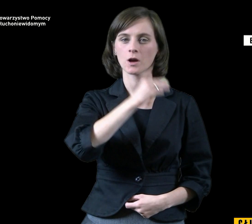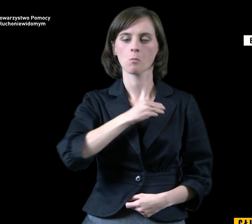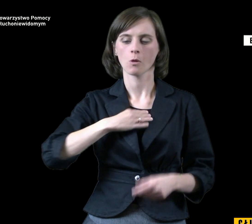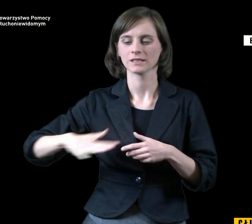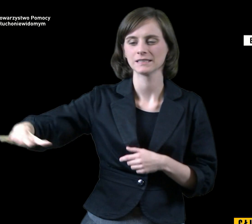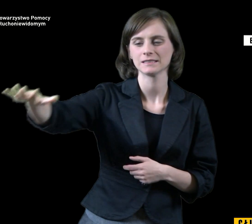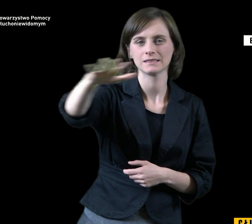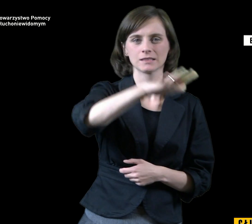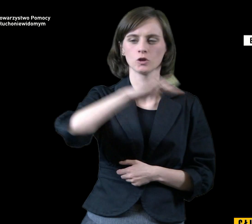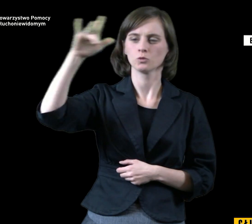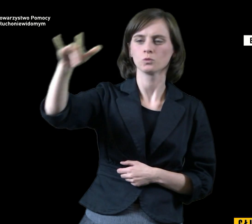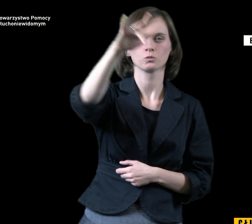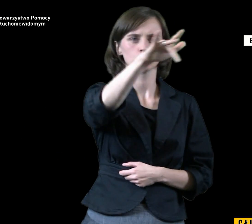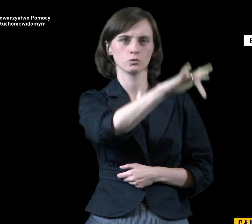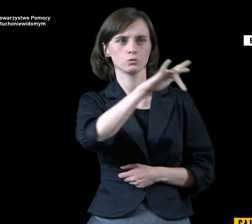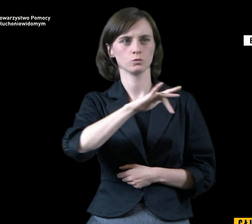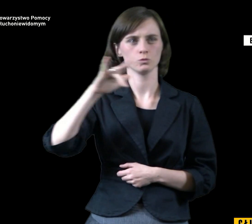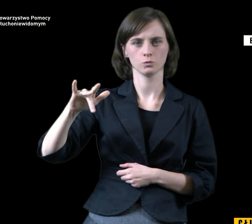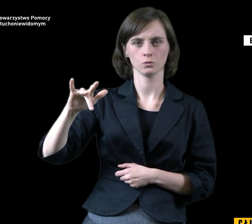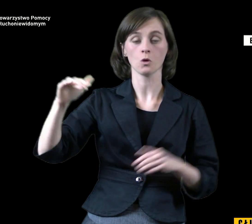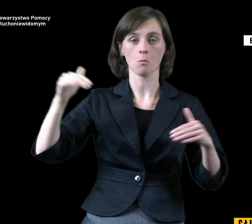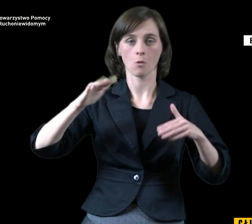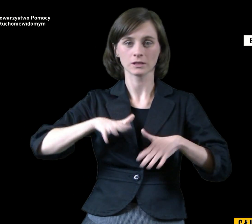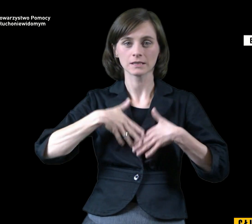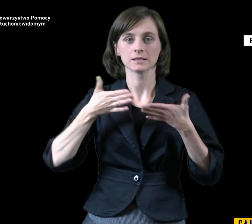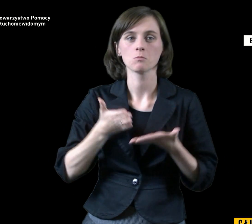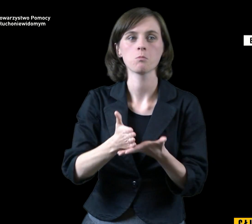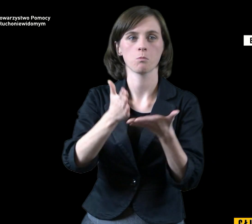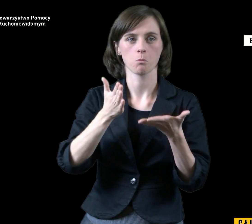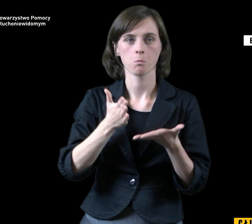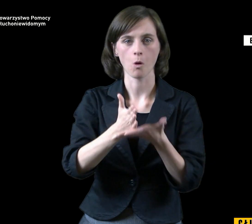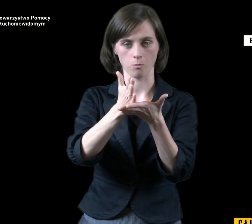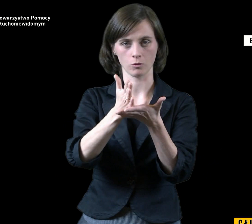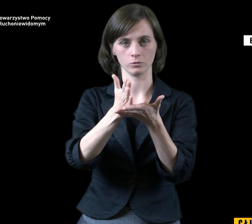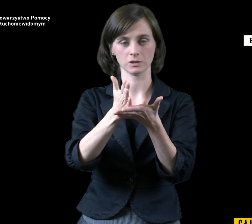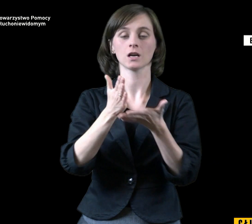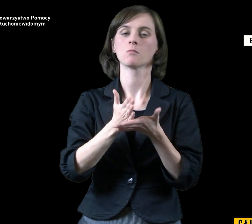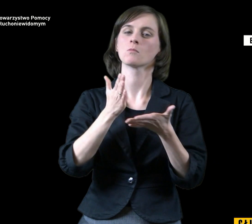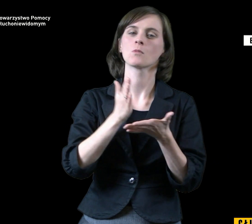z dowolnych miejsc w Polsce może otrzymać kompleksową, bezpłatną, konkretną pomoc. Dzięki środkom z Unii Europejskiej aż 600 osób głuchoniewidomych